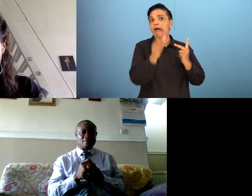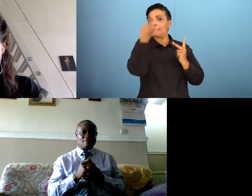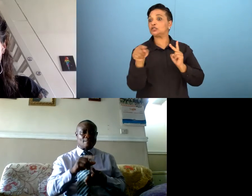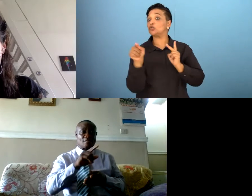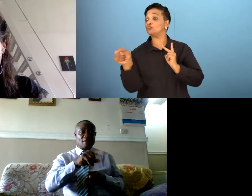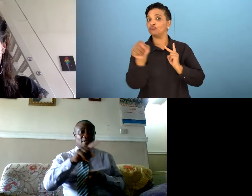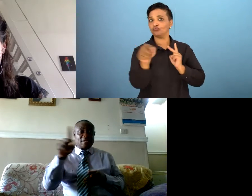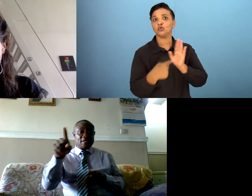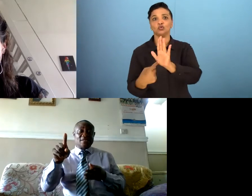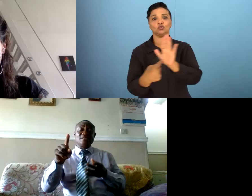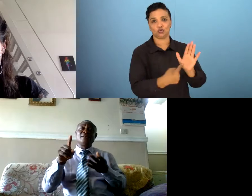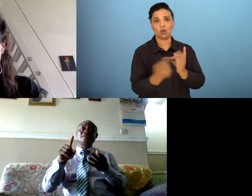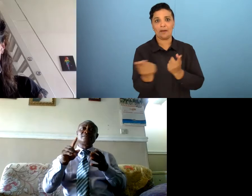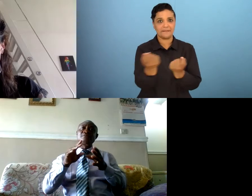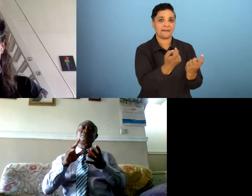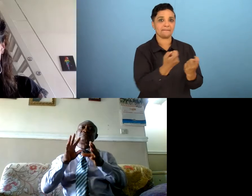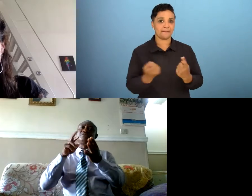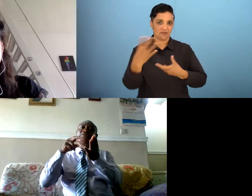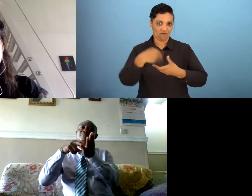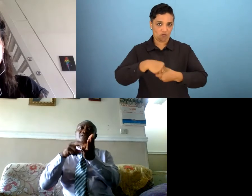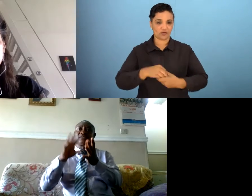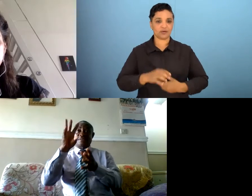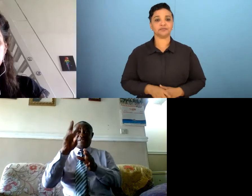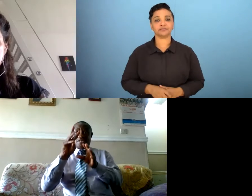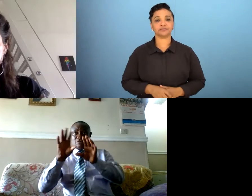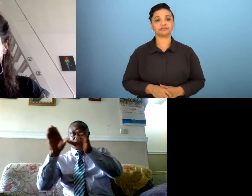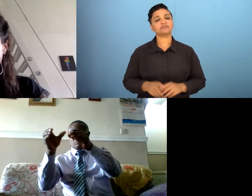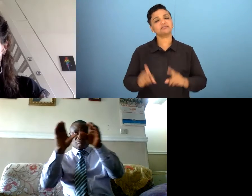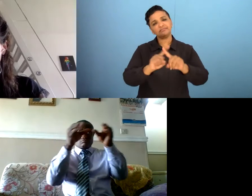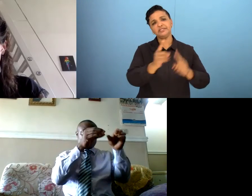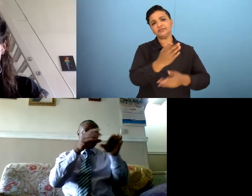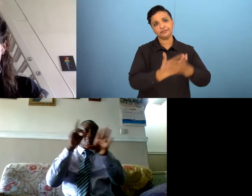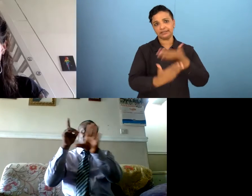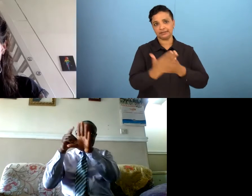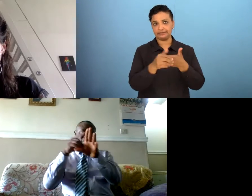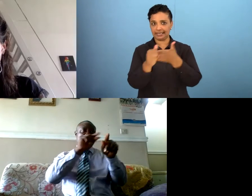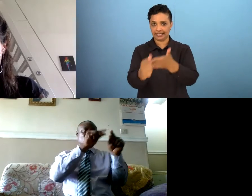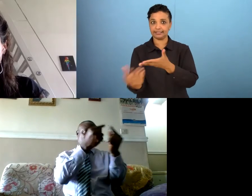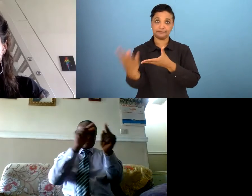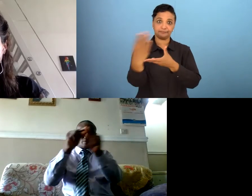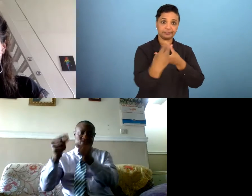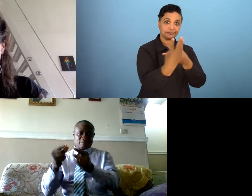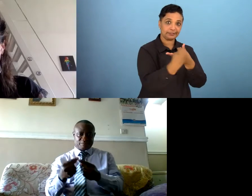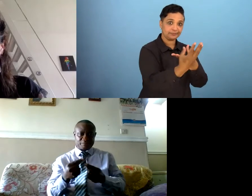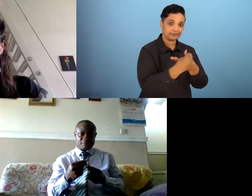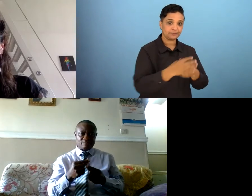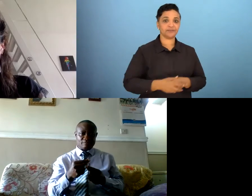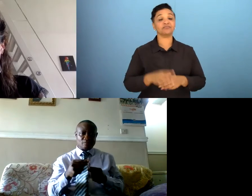El método de muestreo de bola de nieve se utilizó para localizar a los encuestados y las organizaciones de personas con discapacidad y líderes de personas con discapacidad e informantes clave y proveedores de servicios